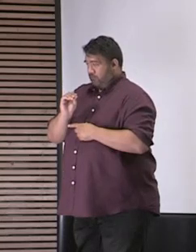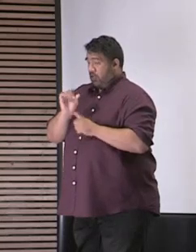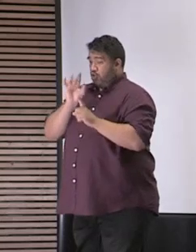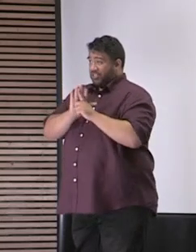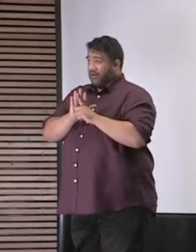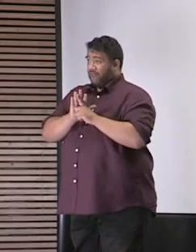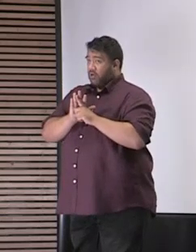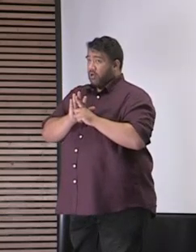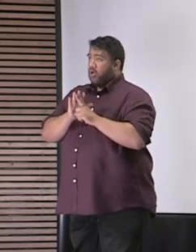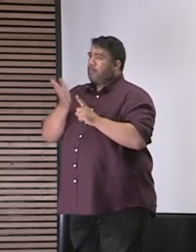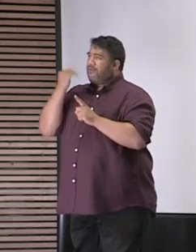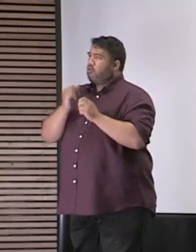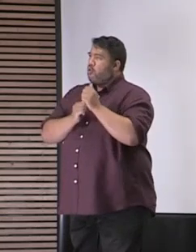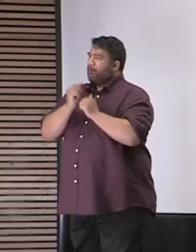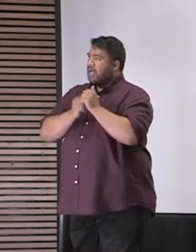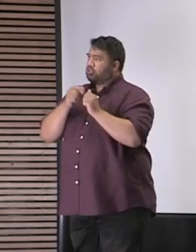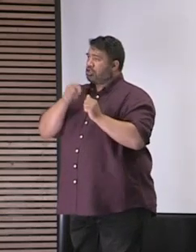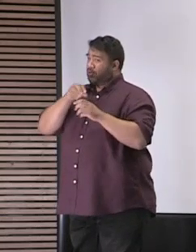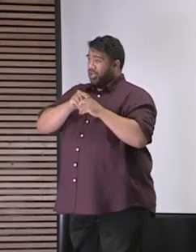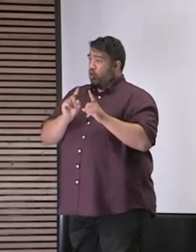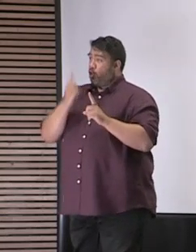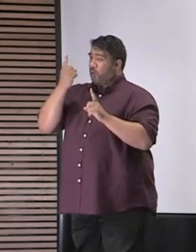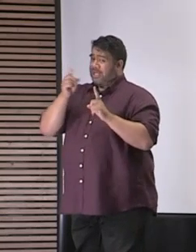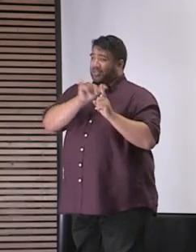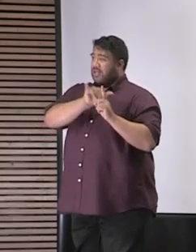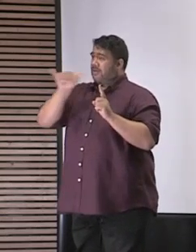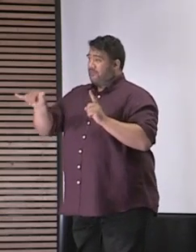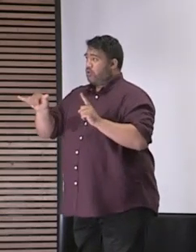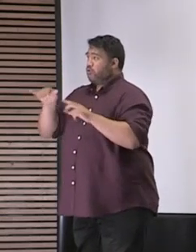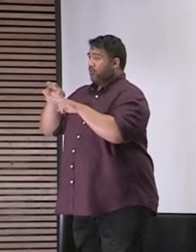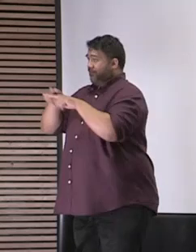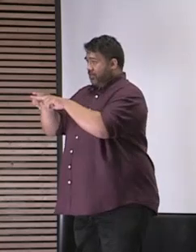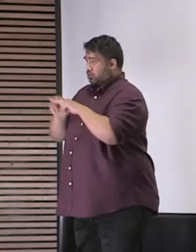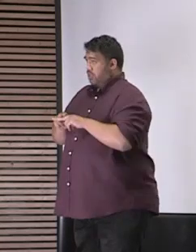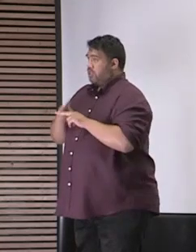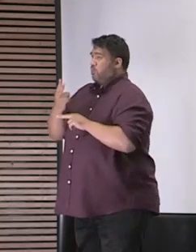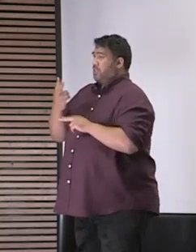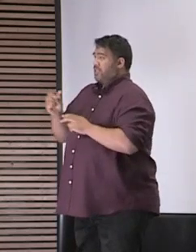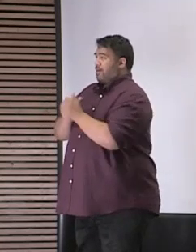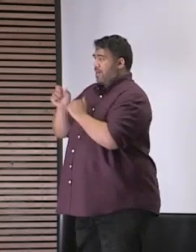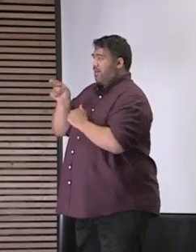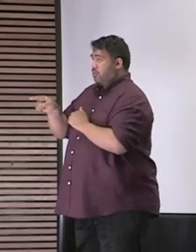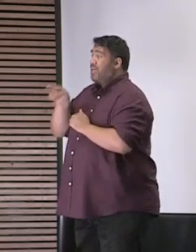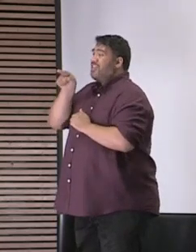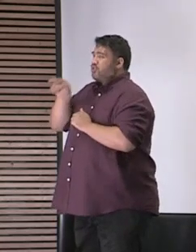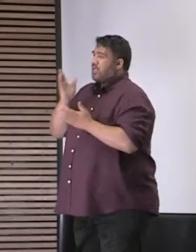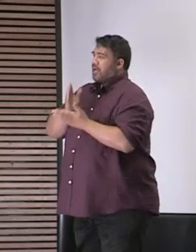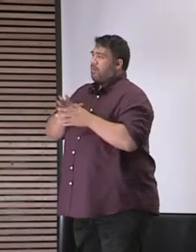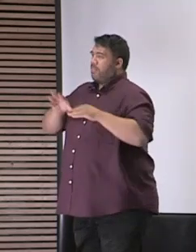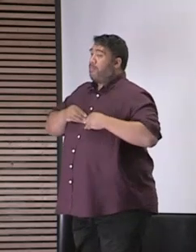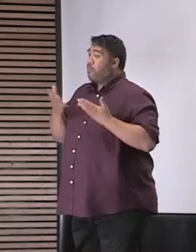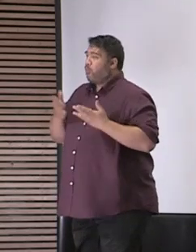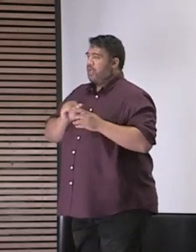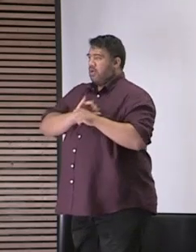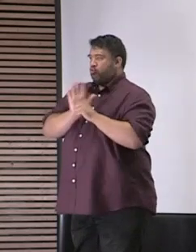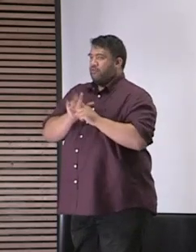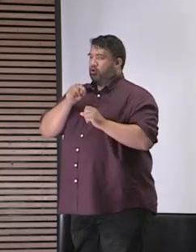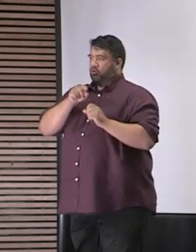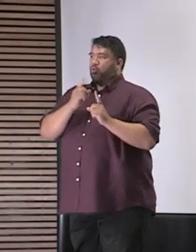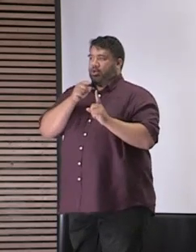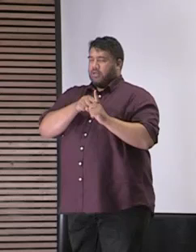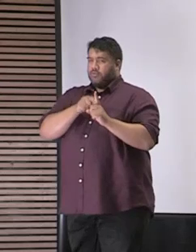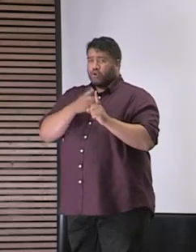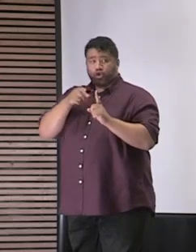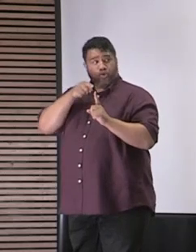al frente. Uno. Fiji anunció